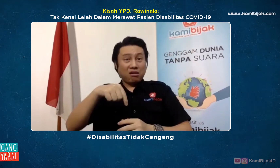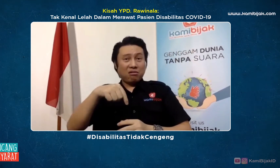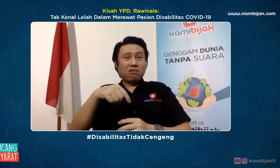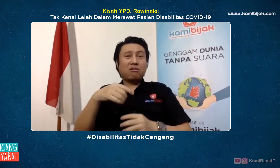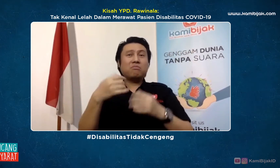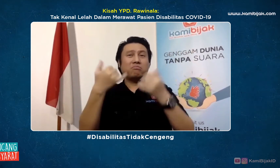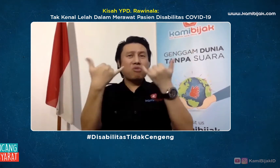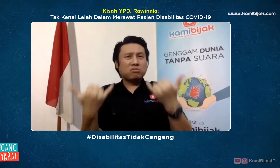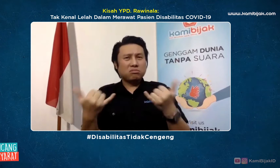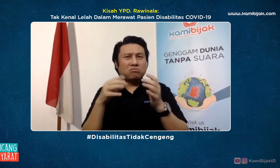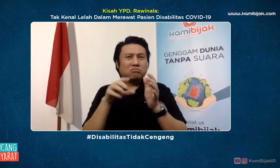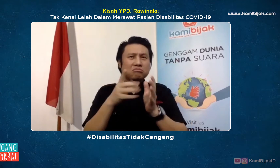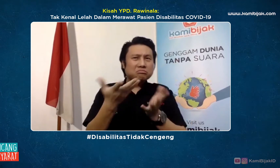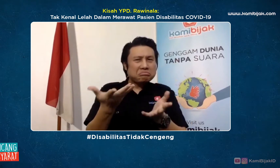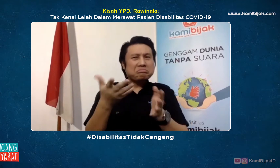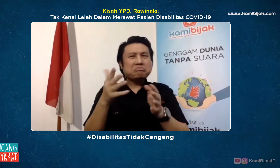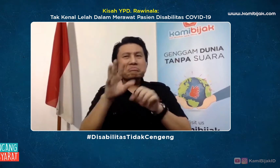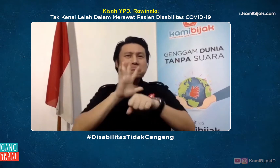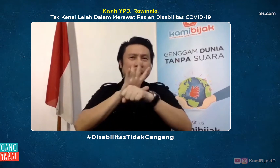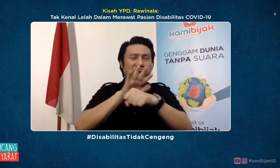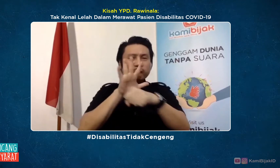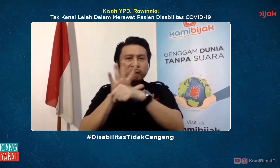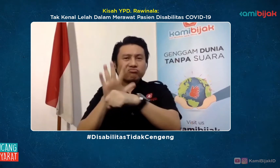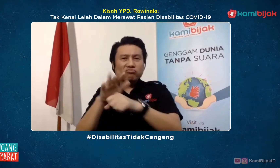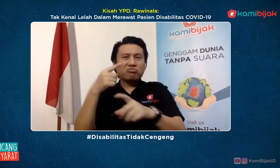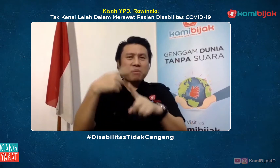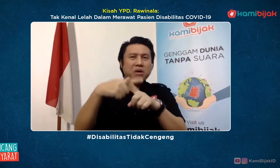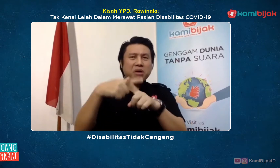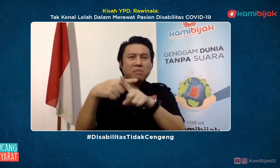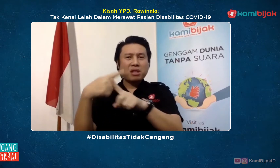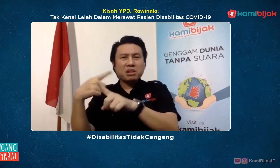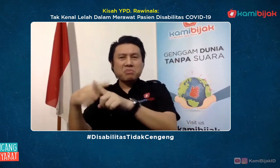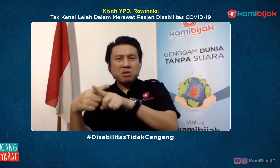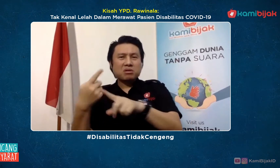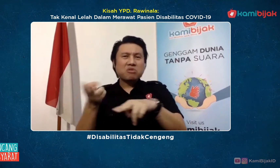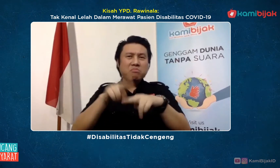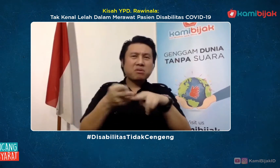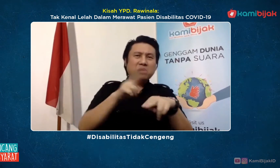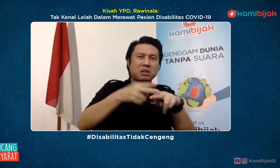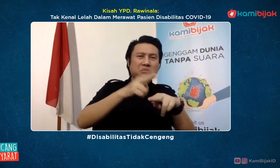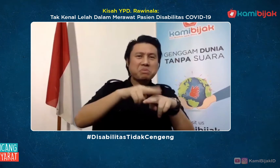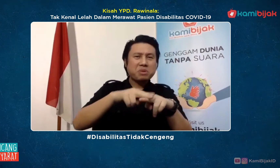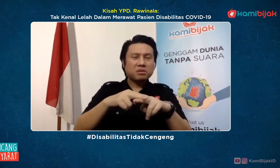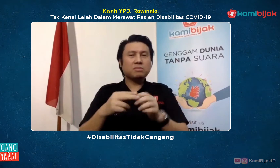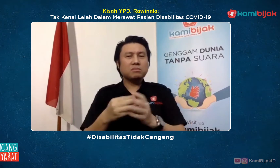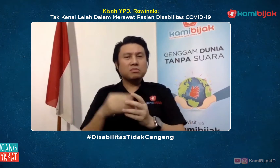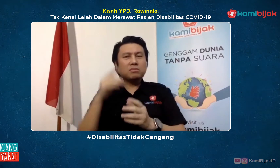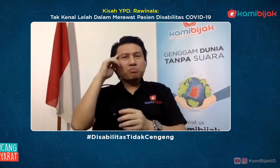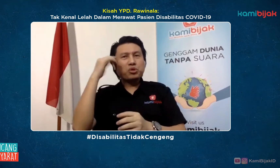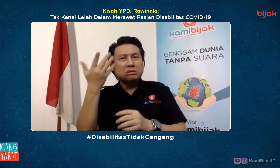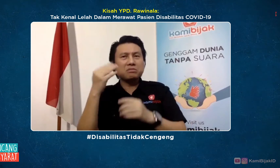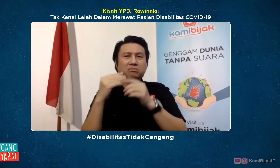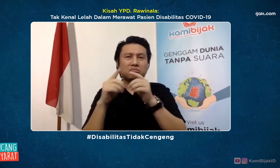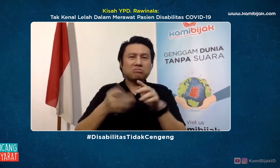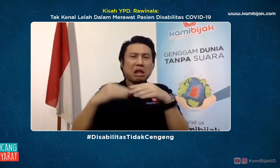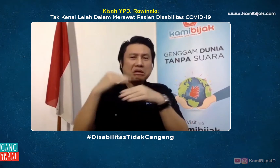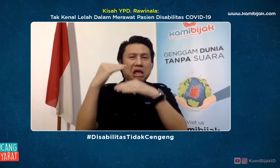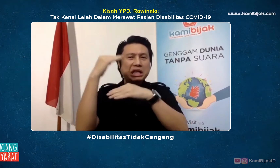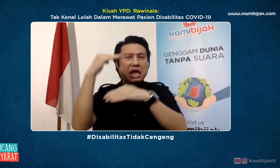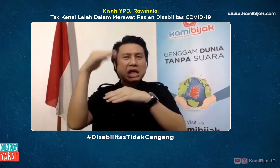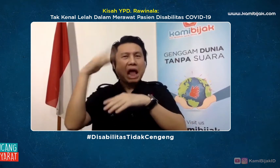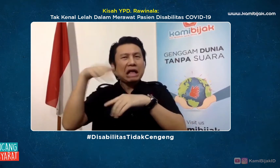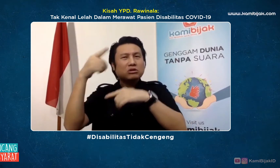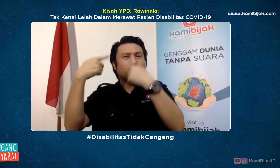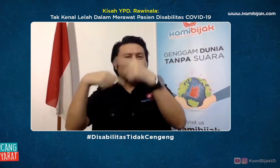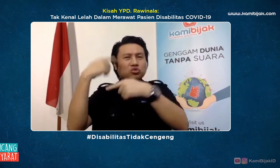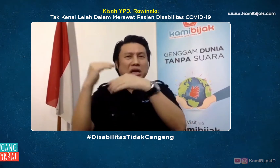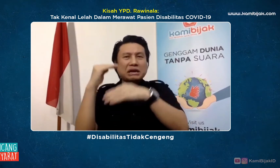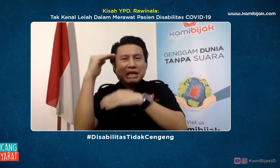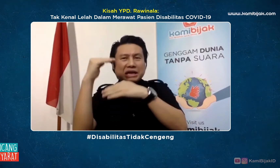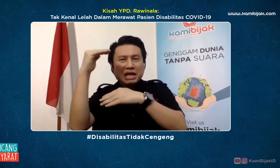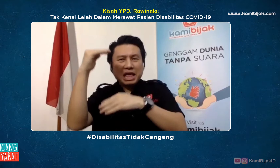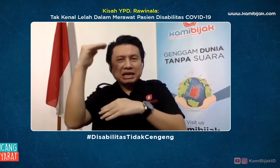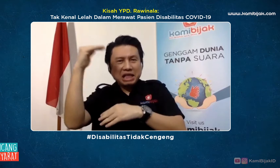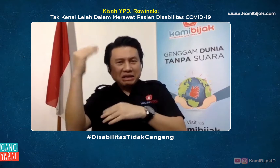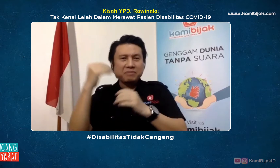Sekarang kasus positif covid-19 masih bertambah dan kemungkinan masuk tingkat puncak.